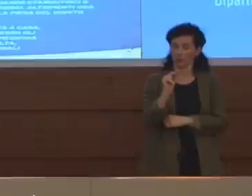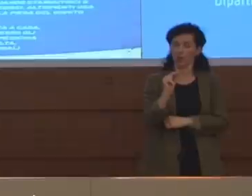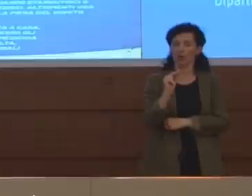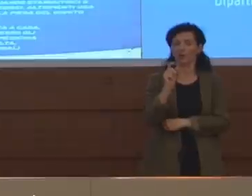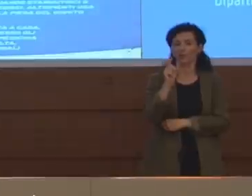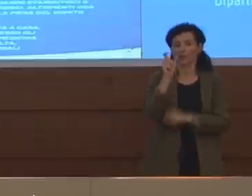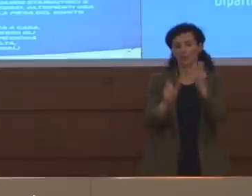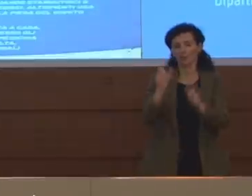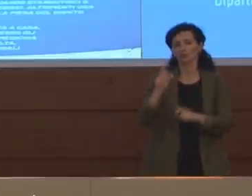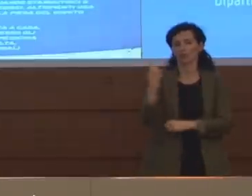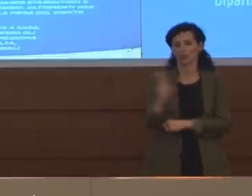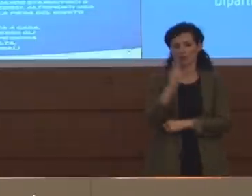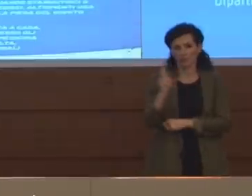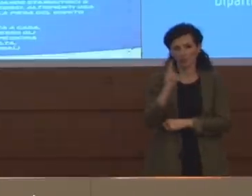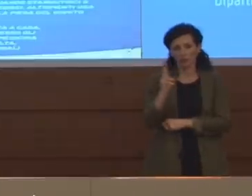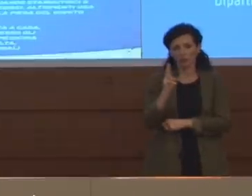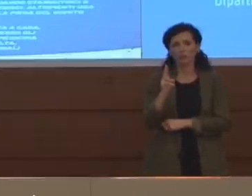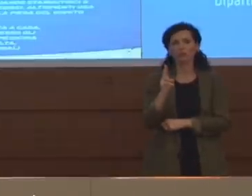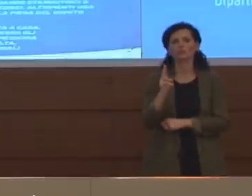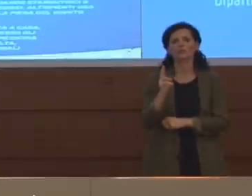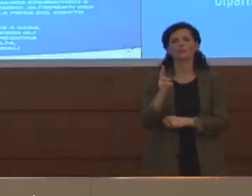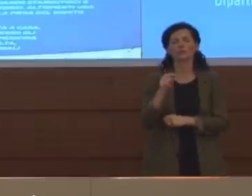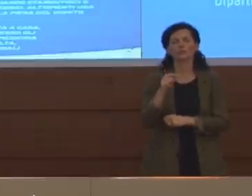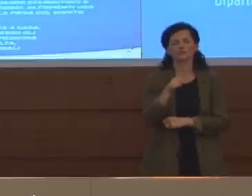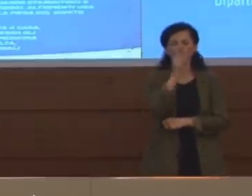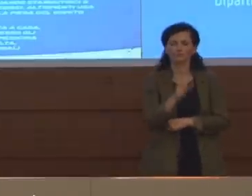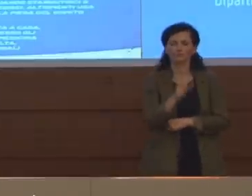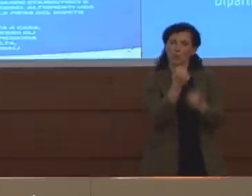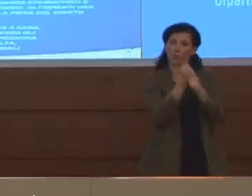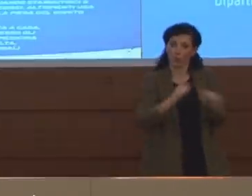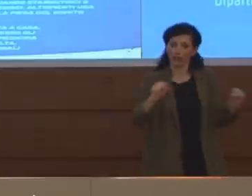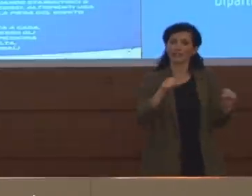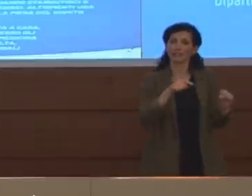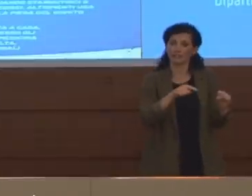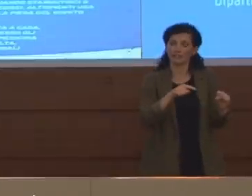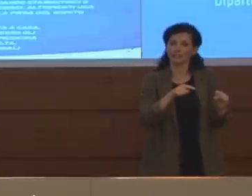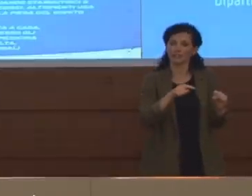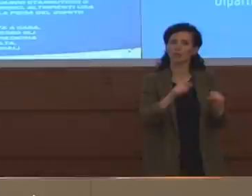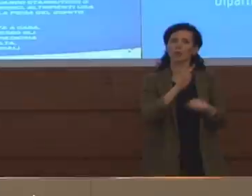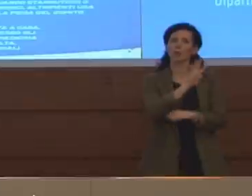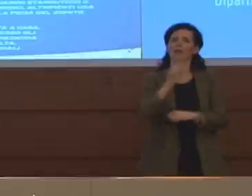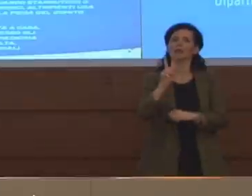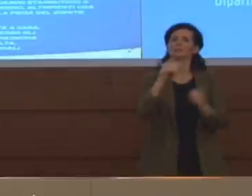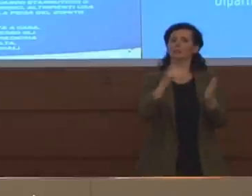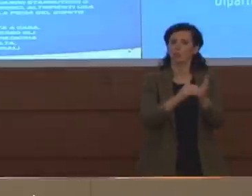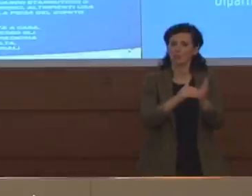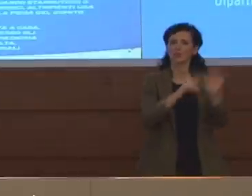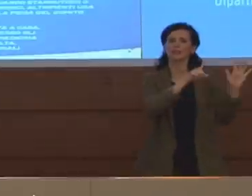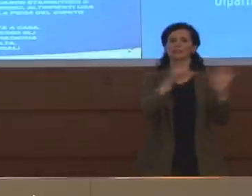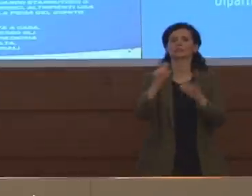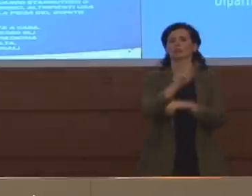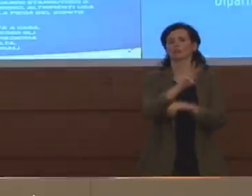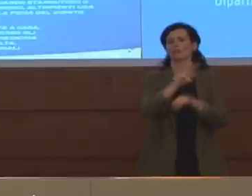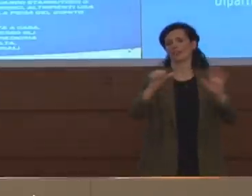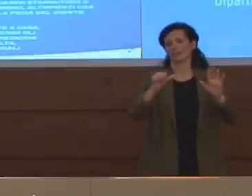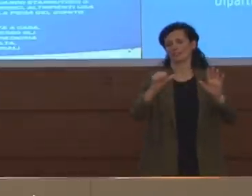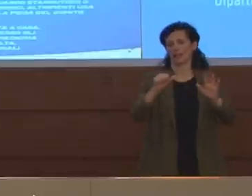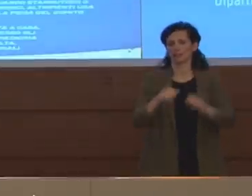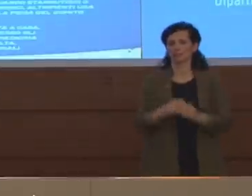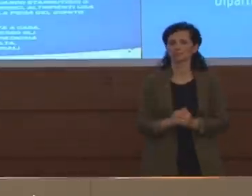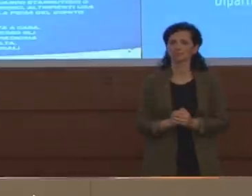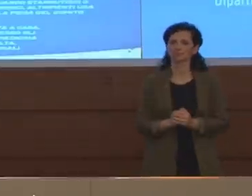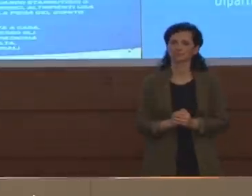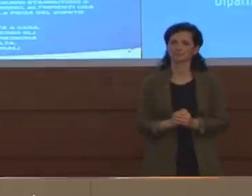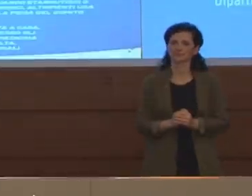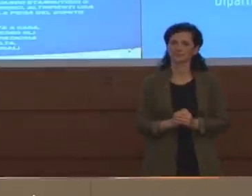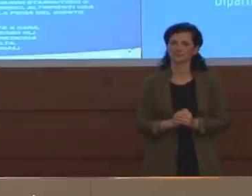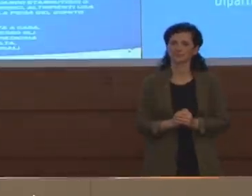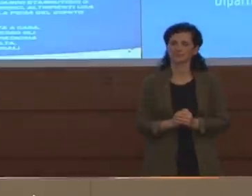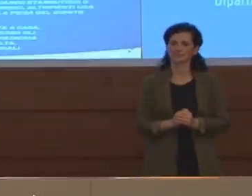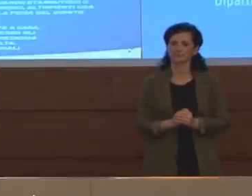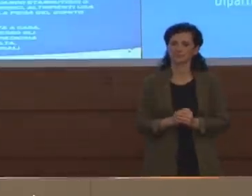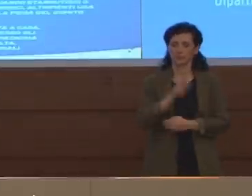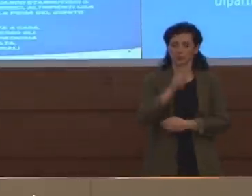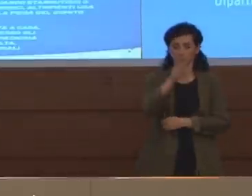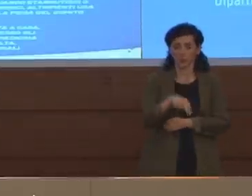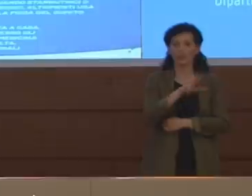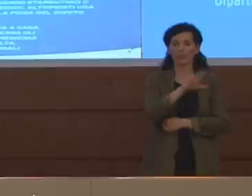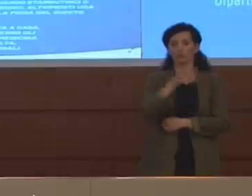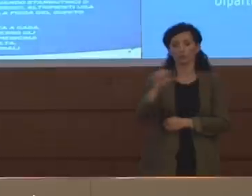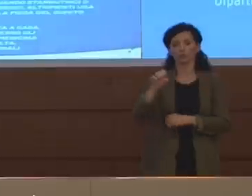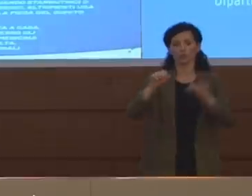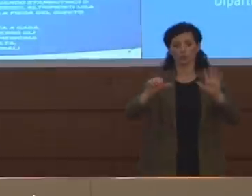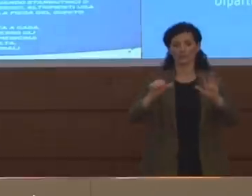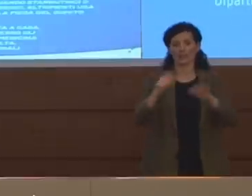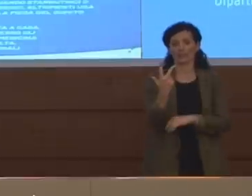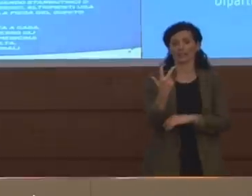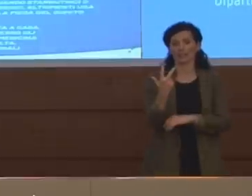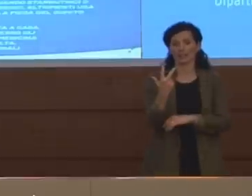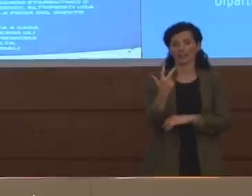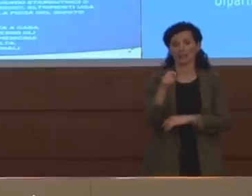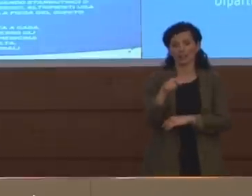Mentre il numero dei guariti sale a 42.727. Ci sono 2.563 guariti in più